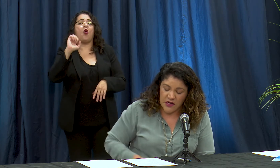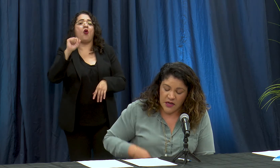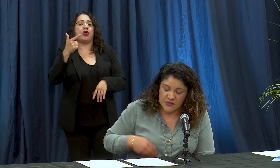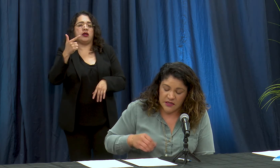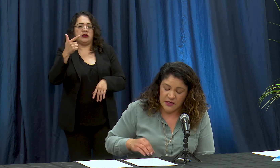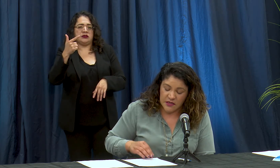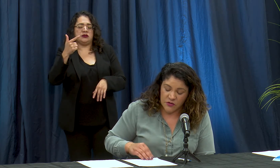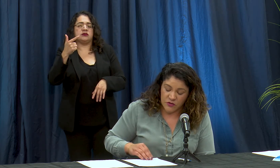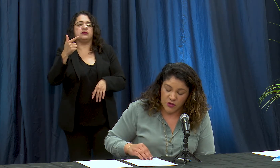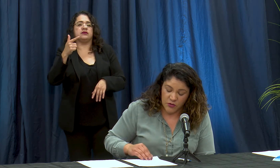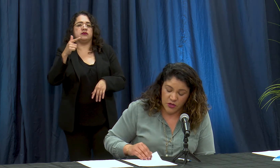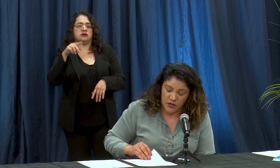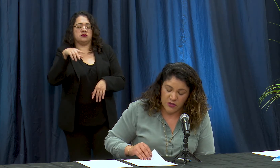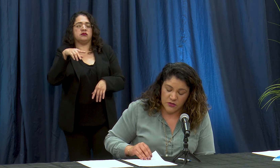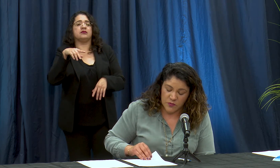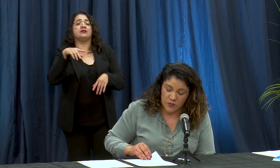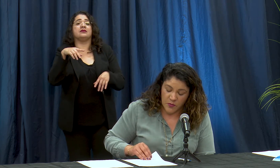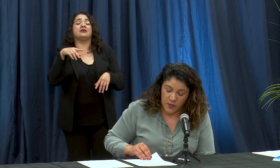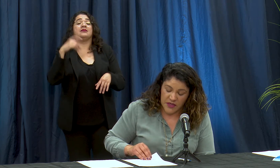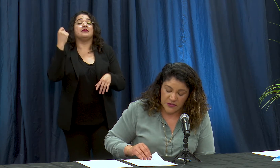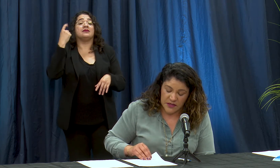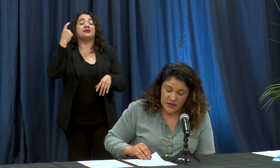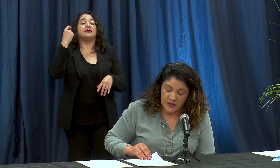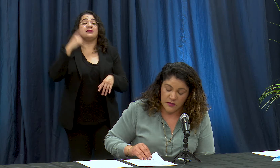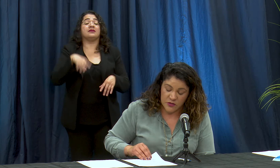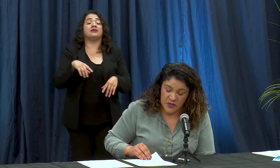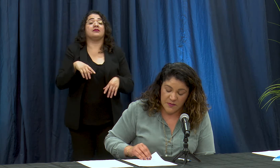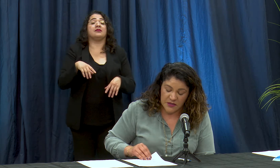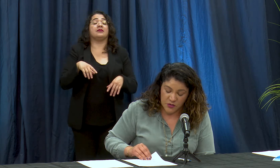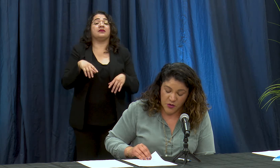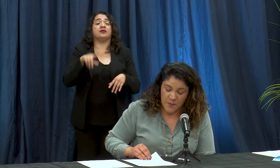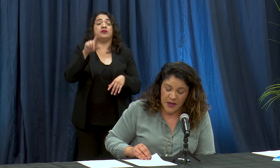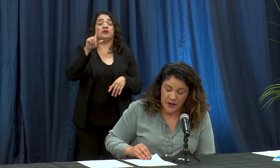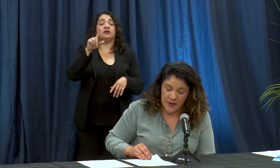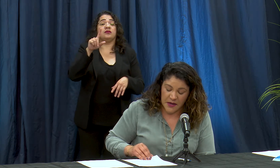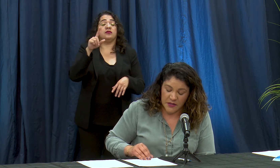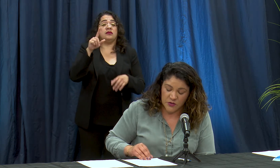hasta el treinta y uno de julio de los del dos mil venti uno para pagar sir